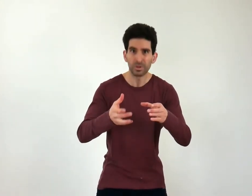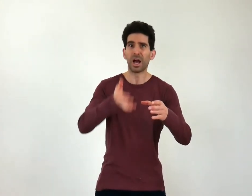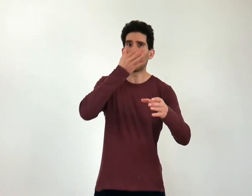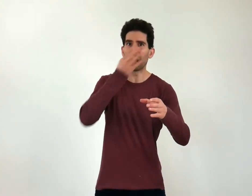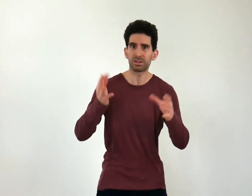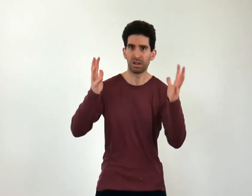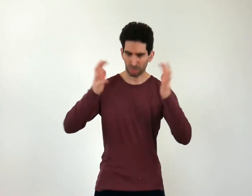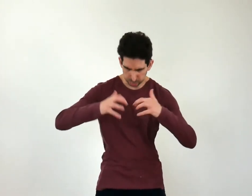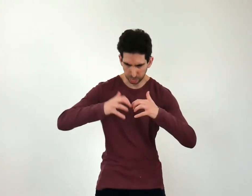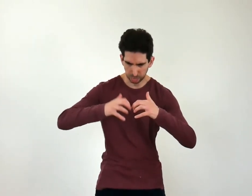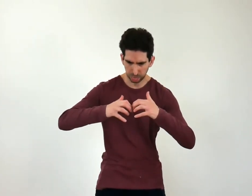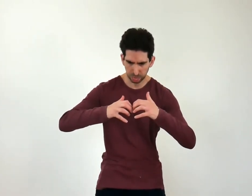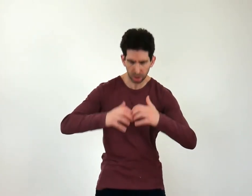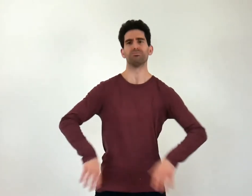Raté ! *Soufflé raplapla*